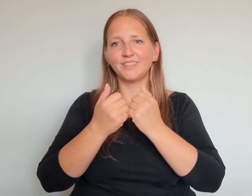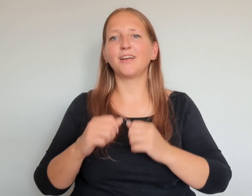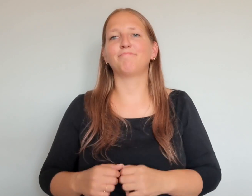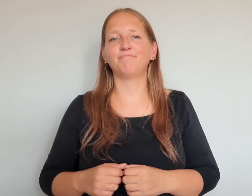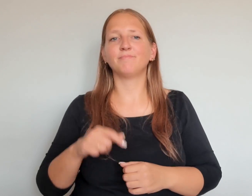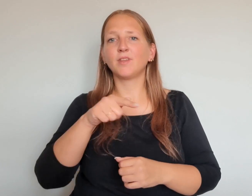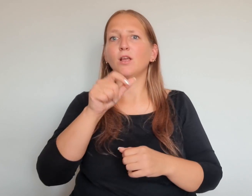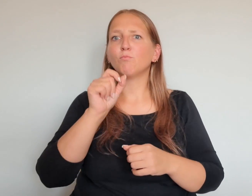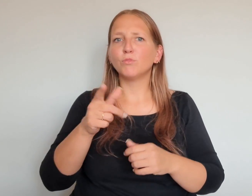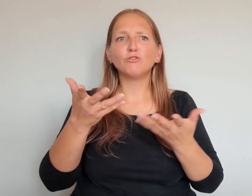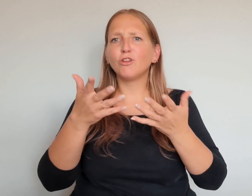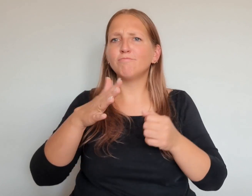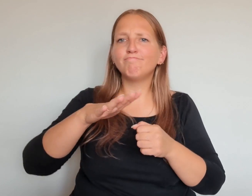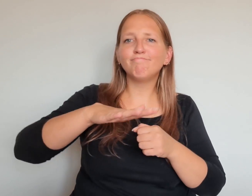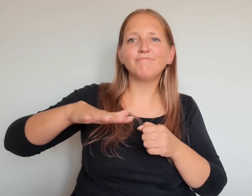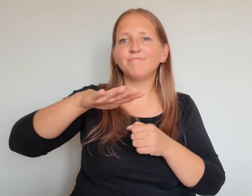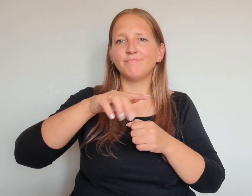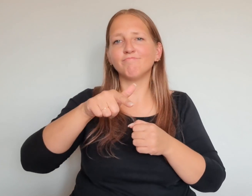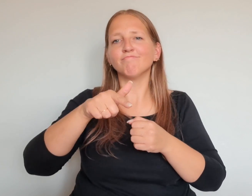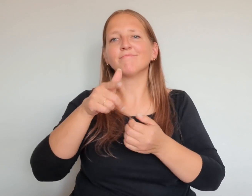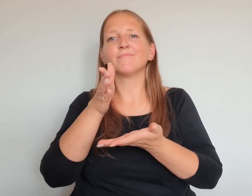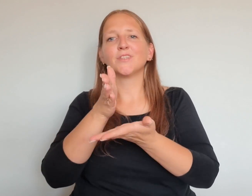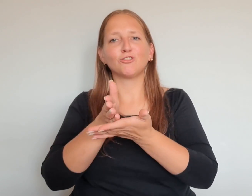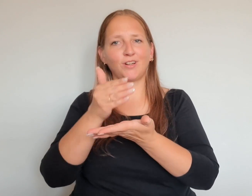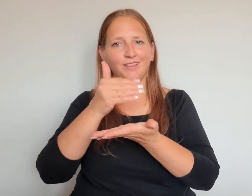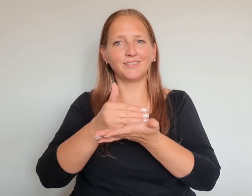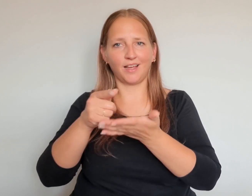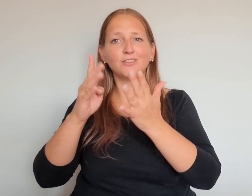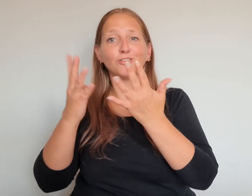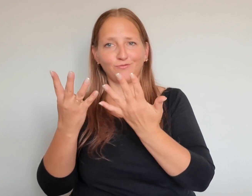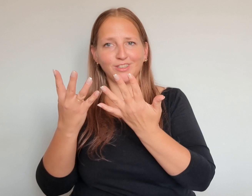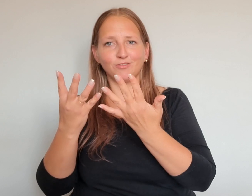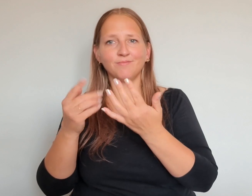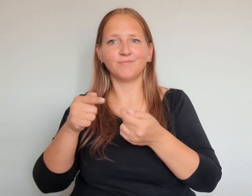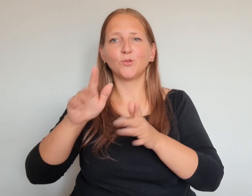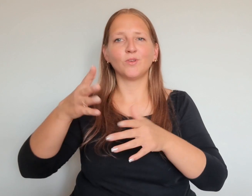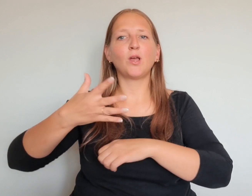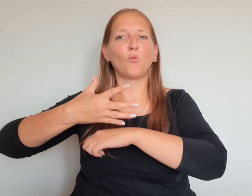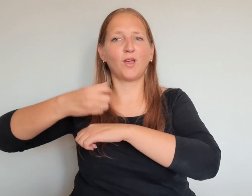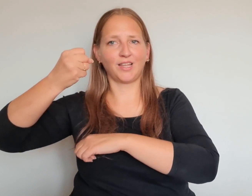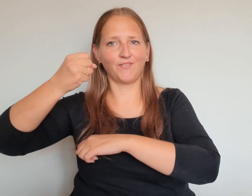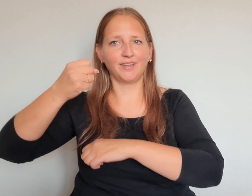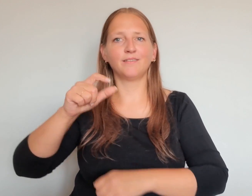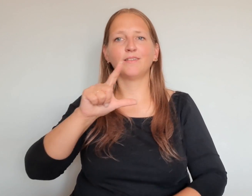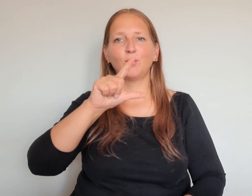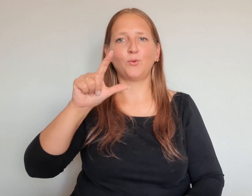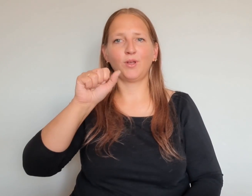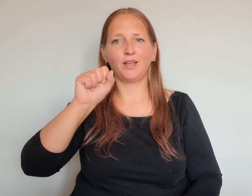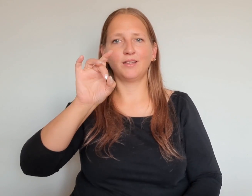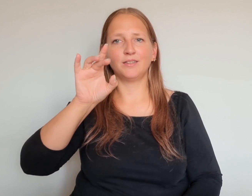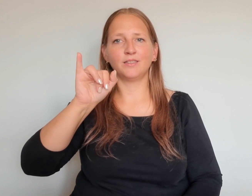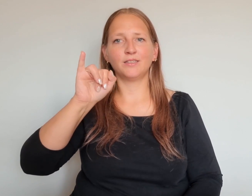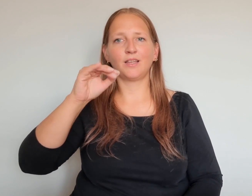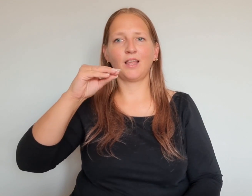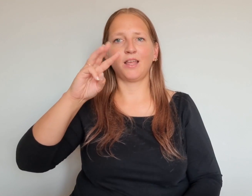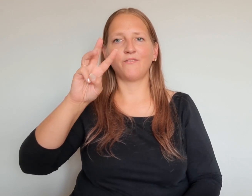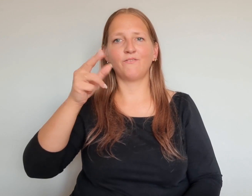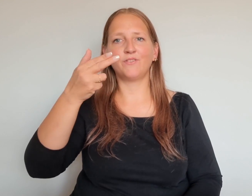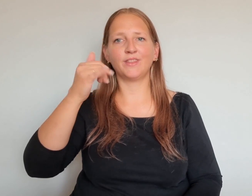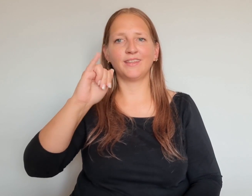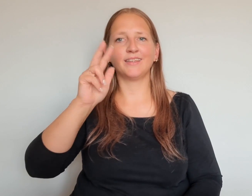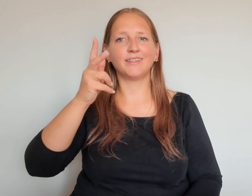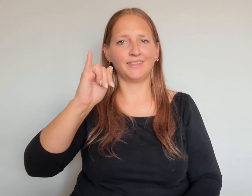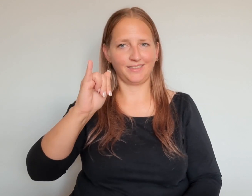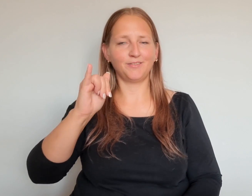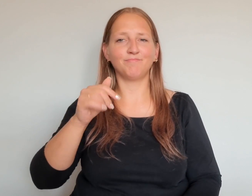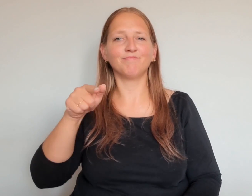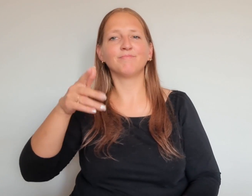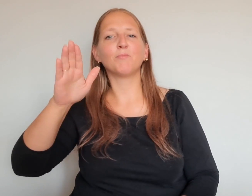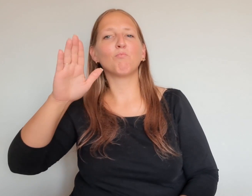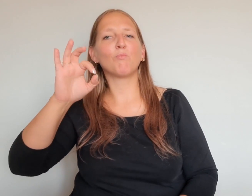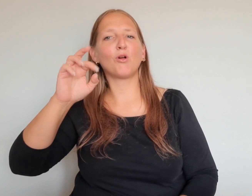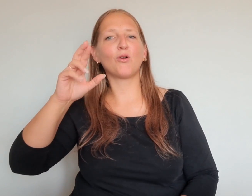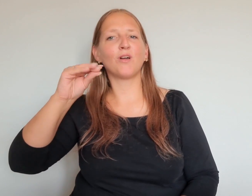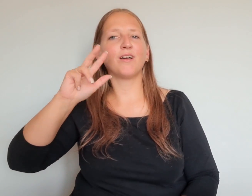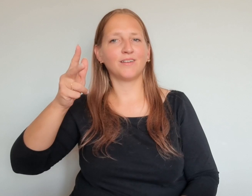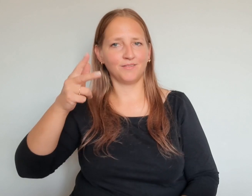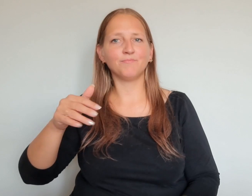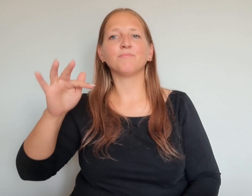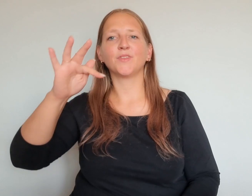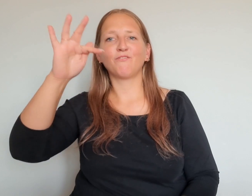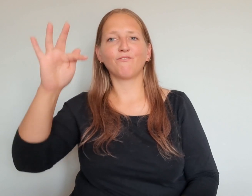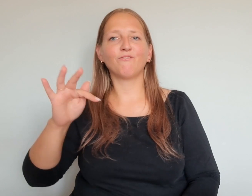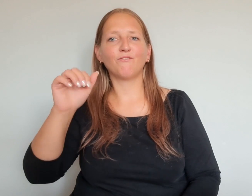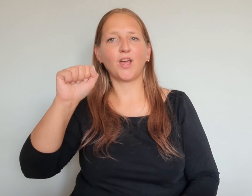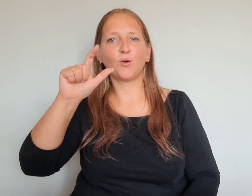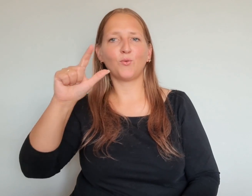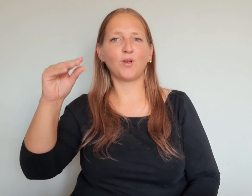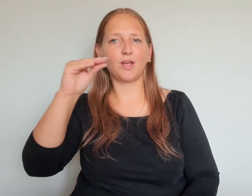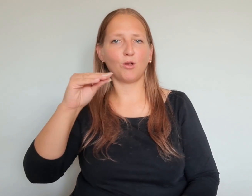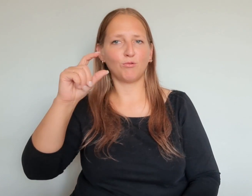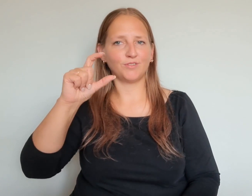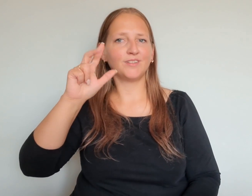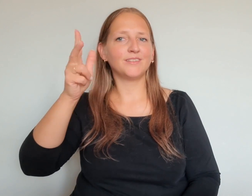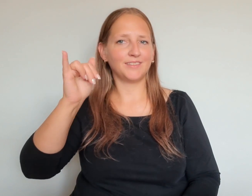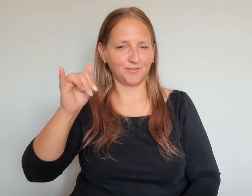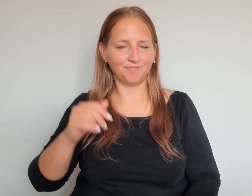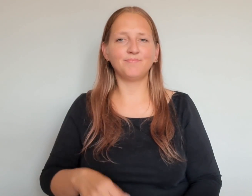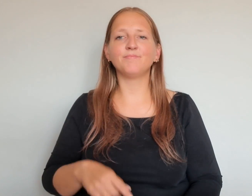Klub zlokalizowany jest na terenie Dzielnicy IX Łagiewniki-Borek Fałęcki,